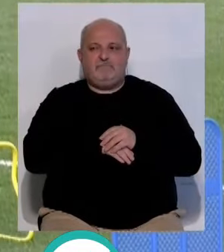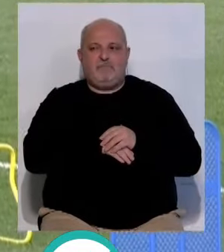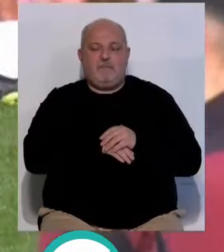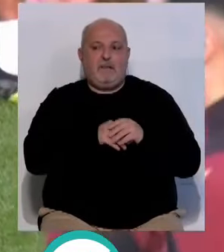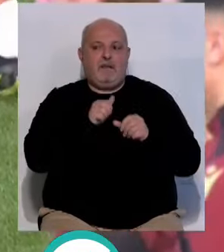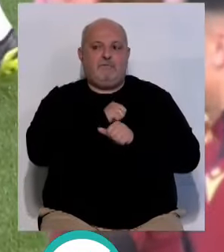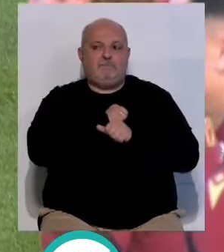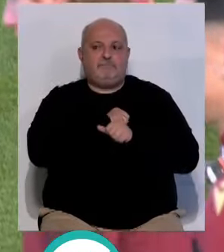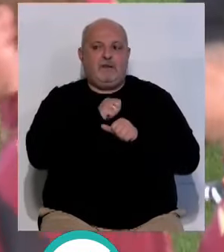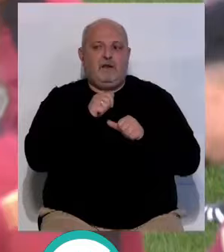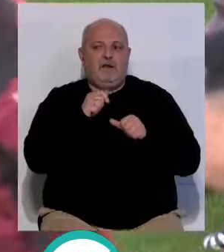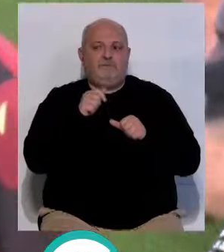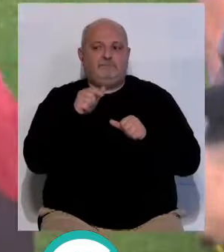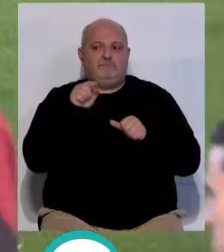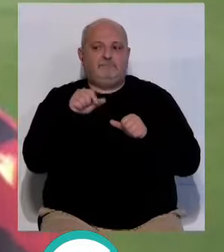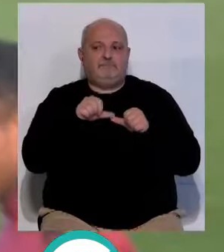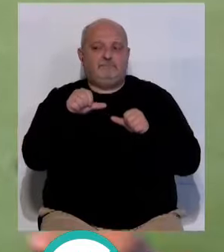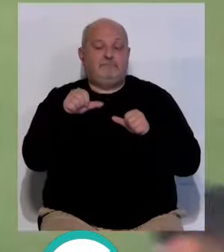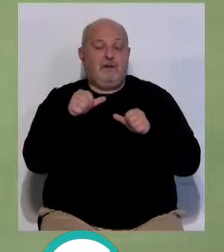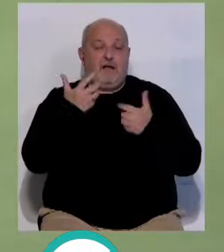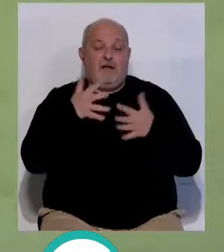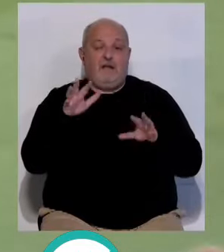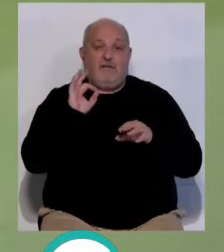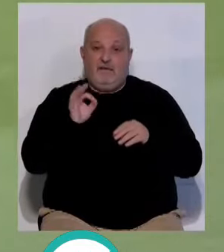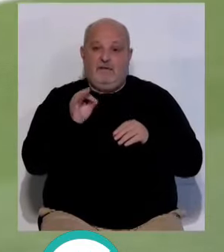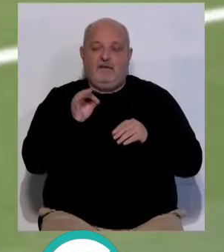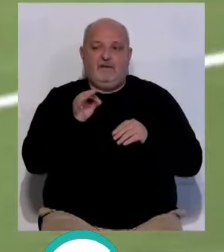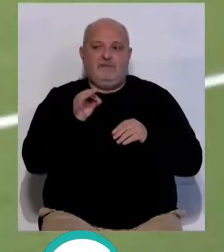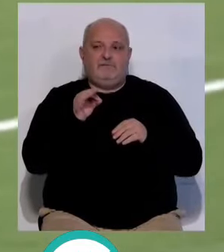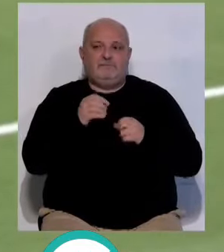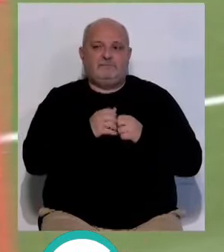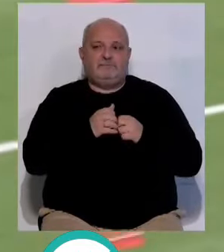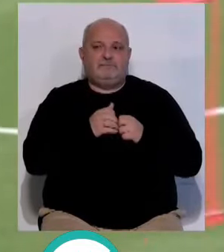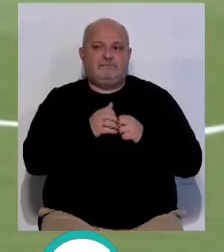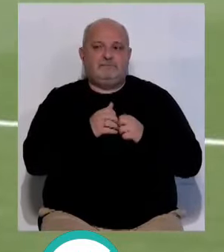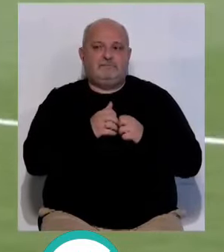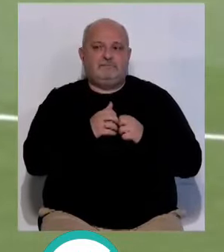y era el desesperante aún así y es verdad no no no os quito ni una coma de todo lo que decí porque